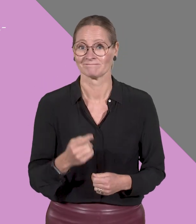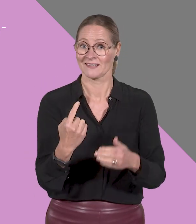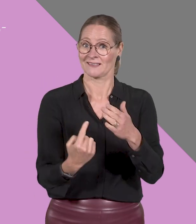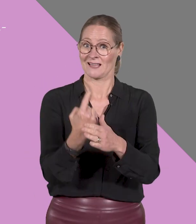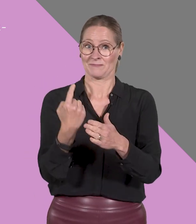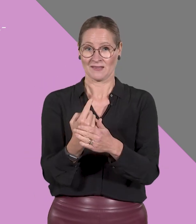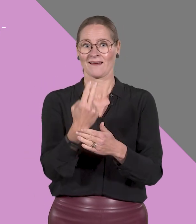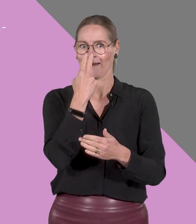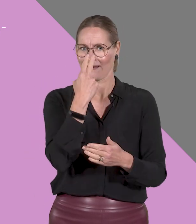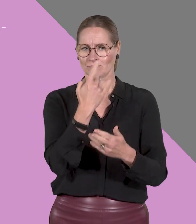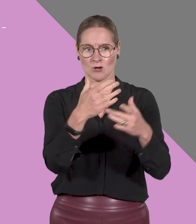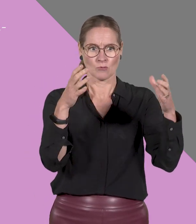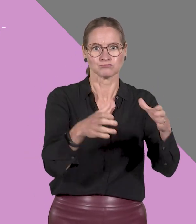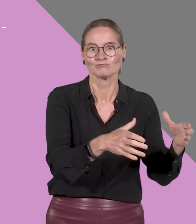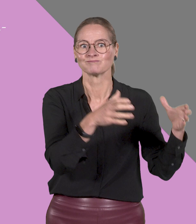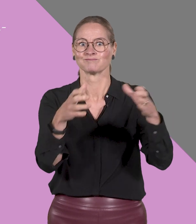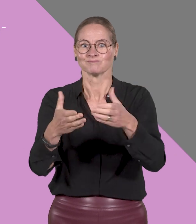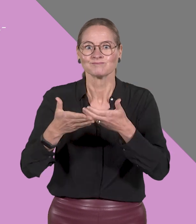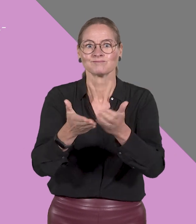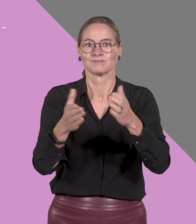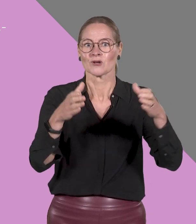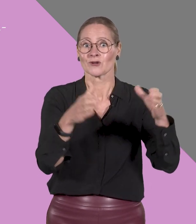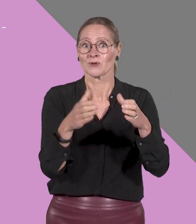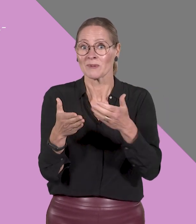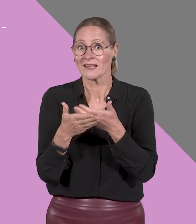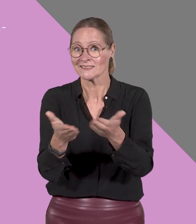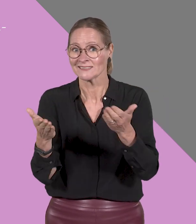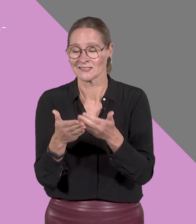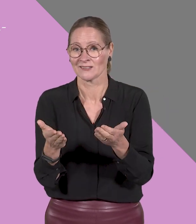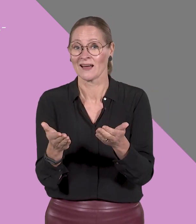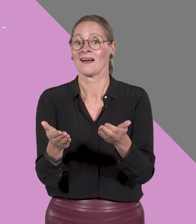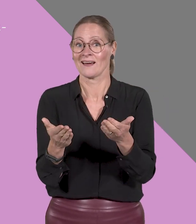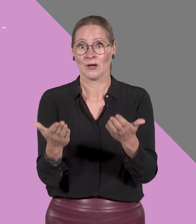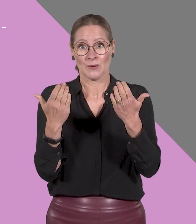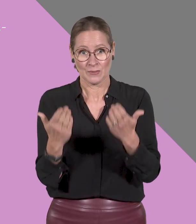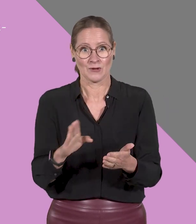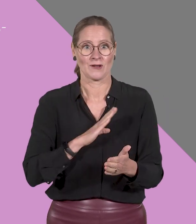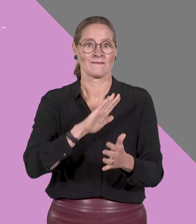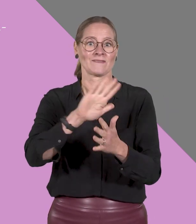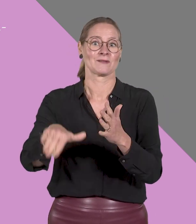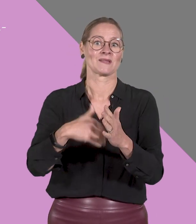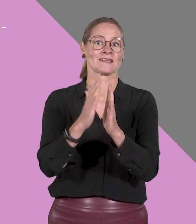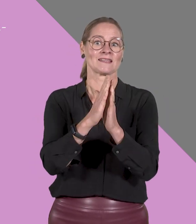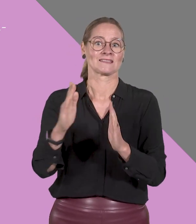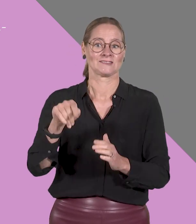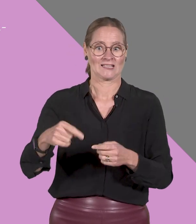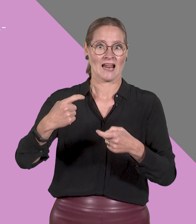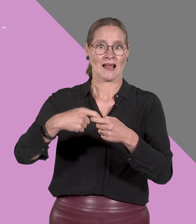Tapahtuman yhteydessä nähtiin joukko ryhmäesityksiä, - jotka ovat nyt katsottavissa Viittomakielisessä kirjastossa -